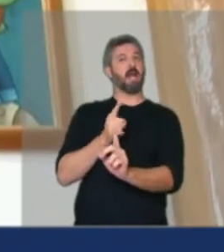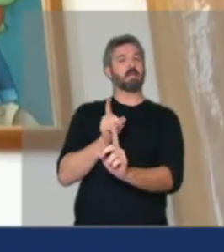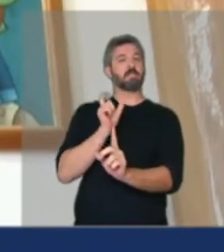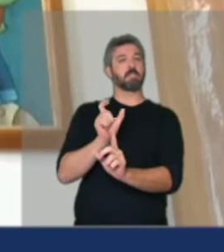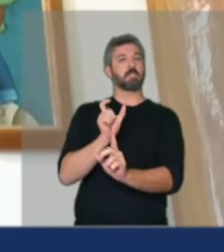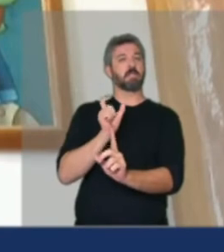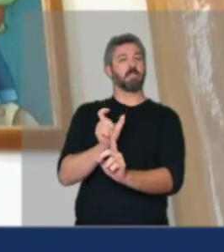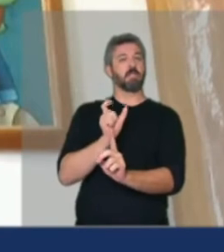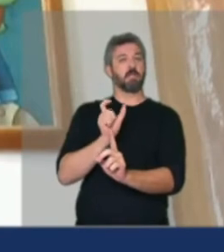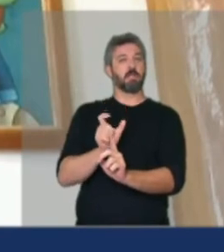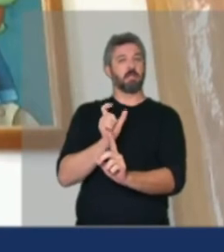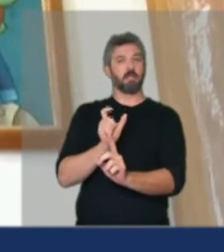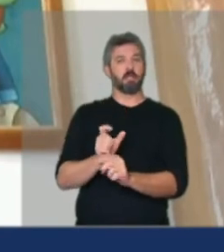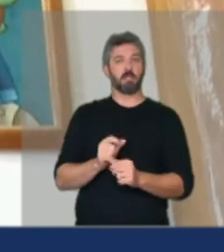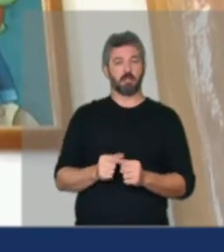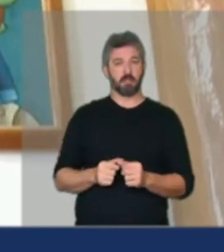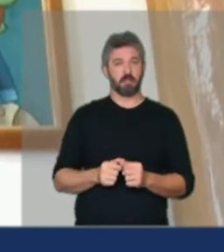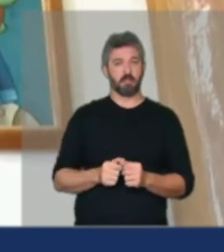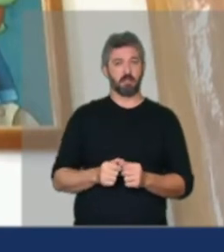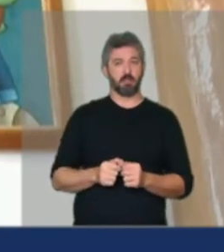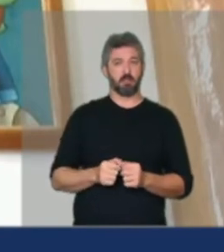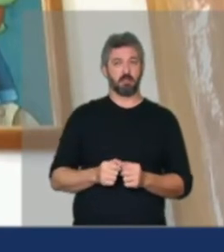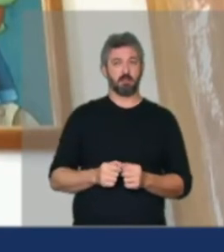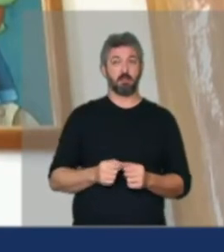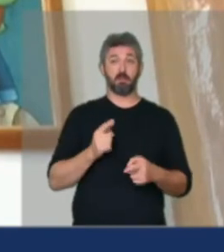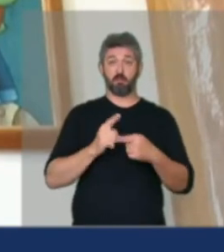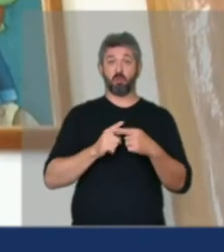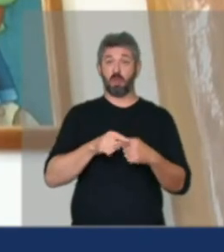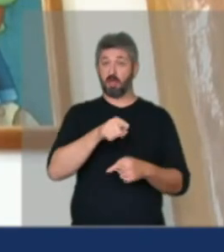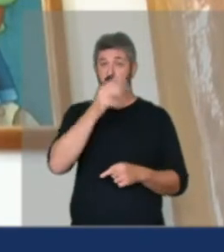SIMPLESMENTE... VAI FAZENDO UMA AMEAÇA QUE ELE SE ENCONTRA SOBRE OS RESULTADOS QUE ELE CHEGARÁDAS ELEIÇÕES